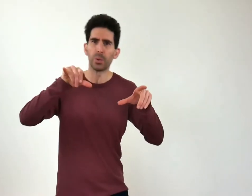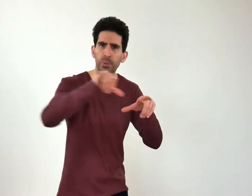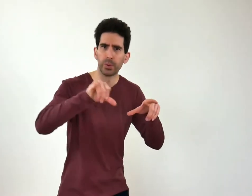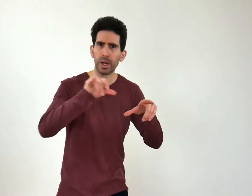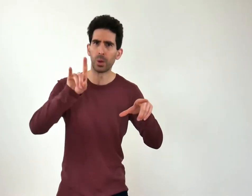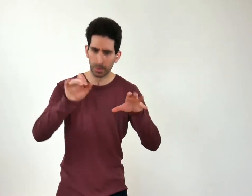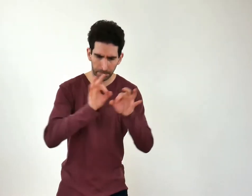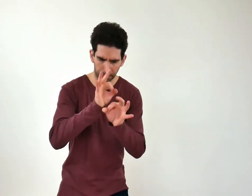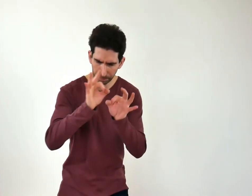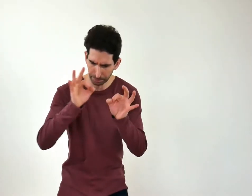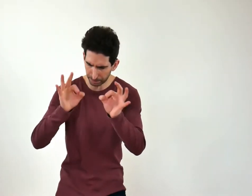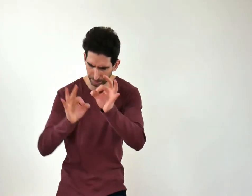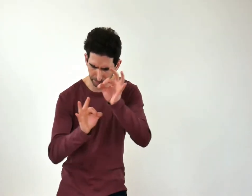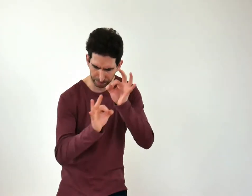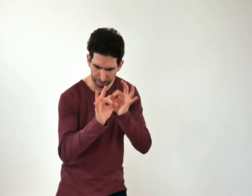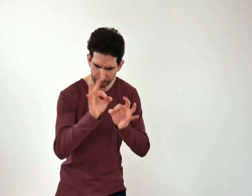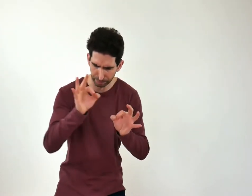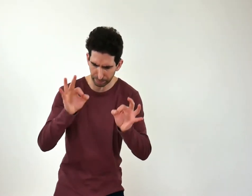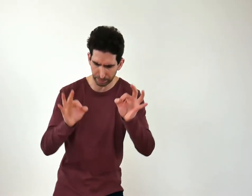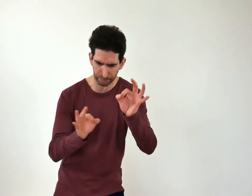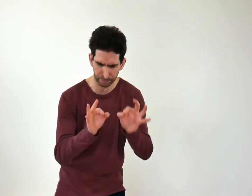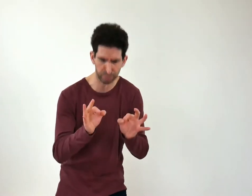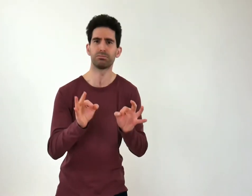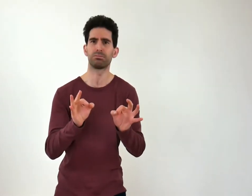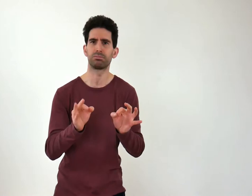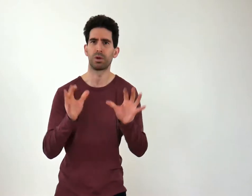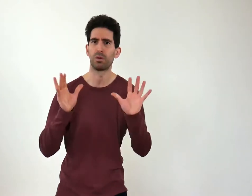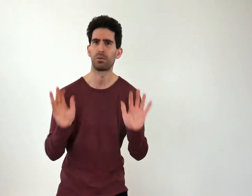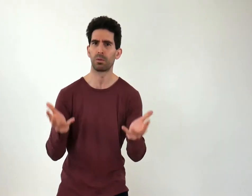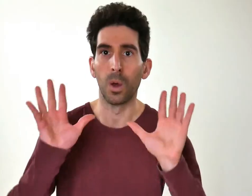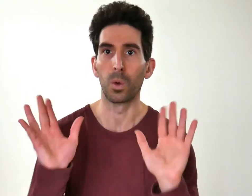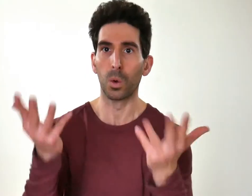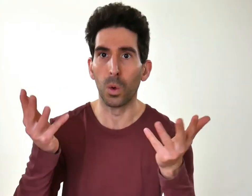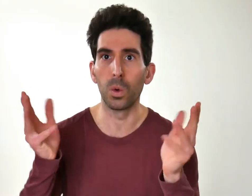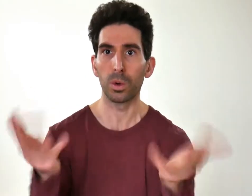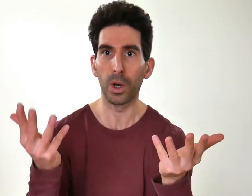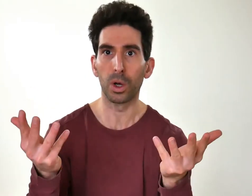Des bulles d'huile et d'eau sont présentes. Comment ?